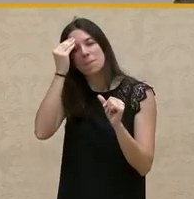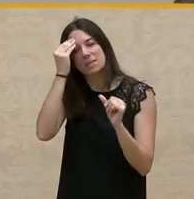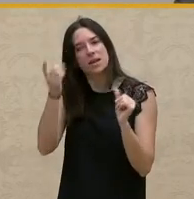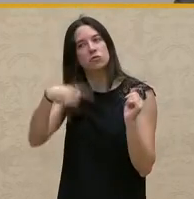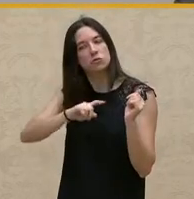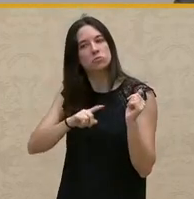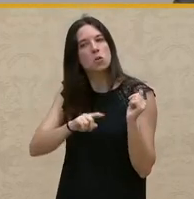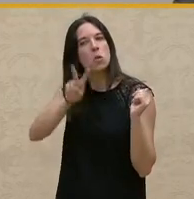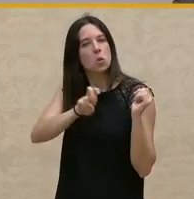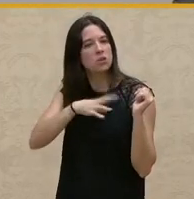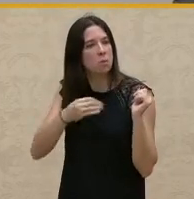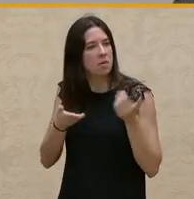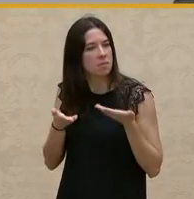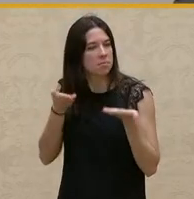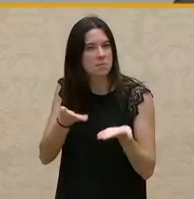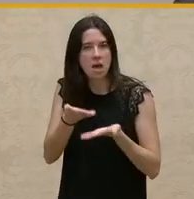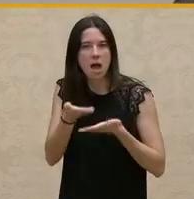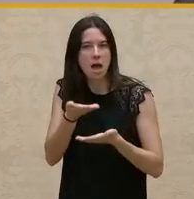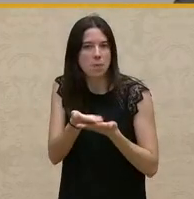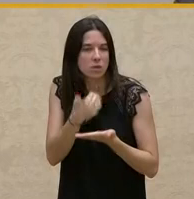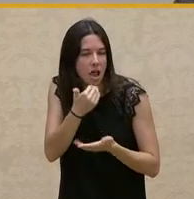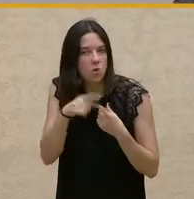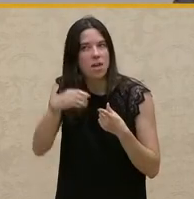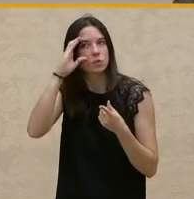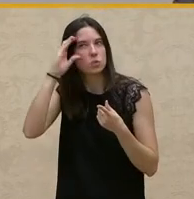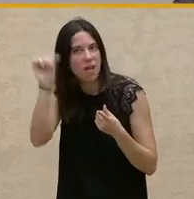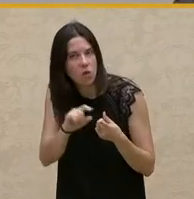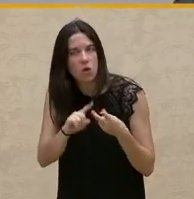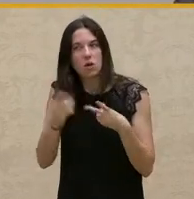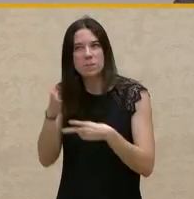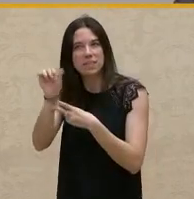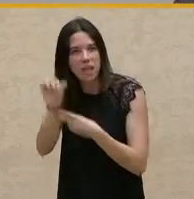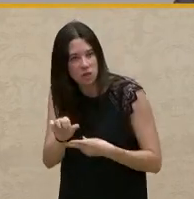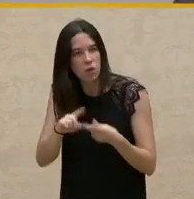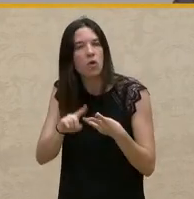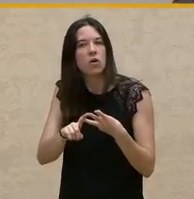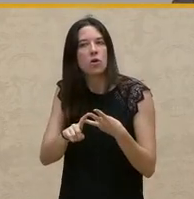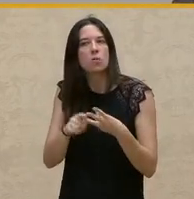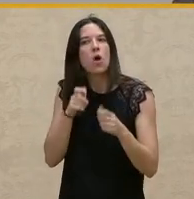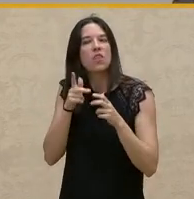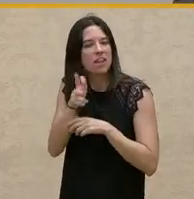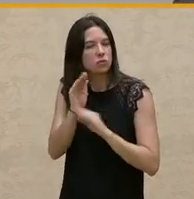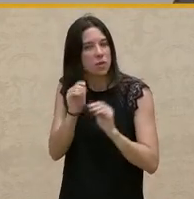útiles escuchándoles, representándoles, defendiendo sus derechos y sirviendo para